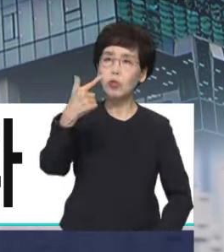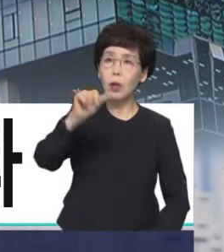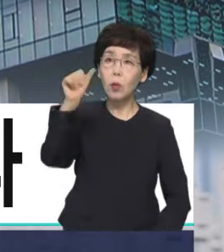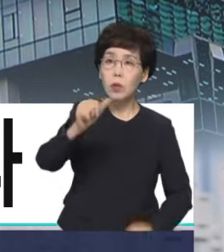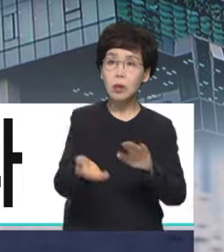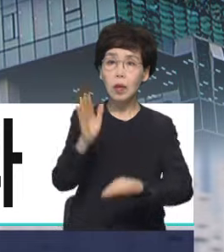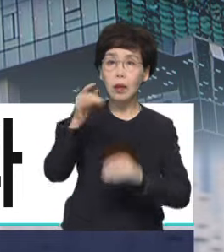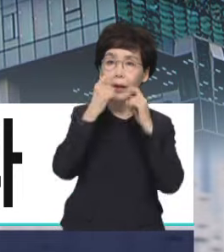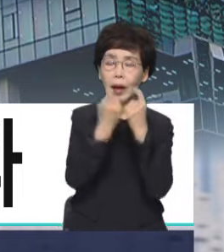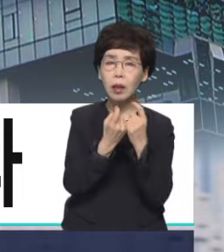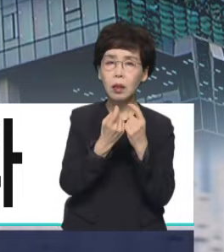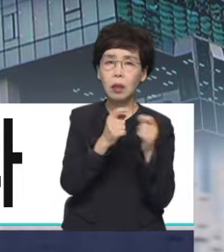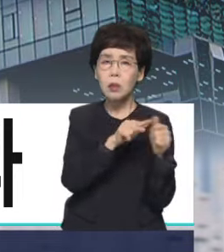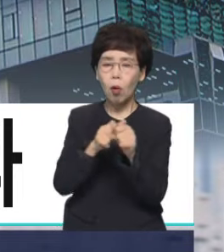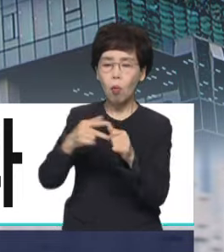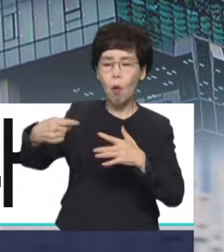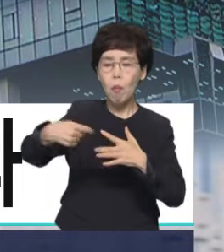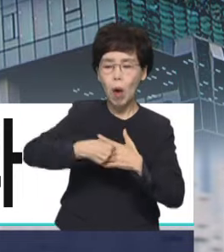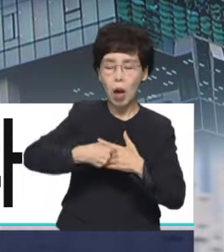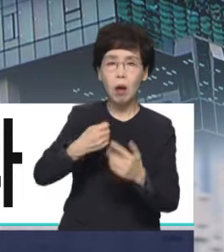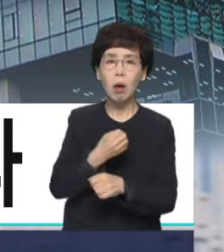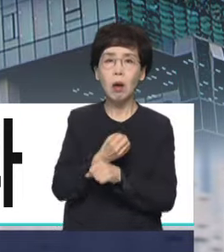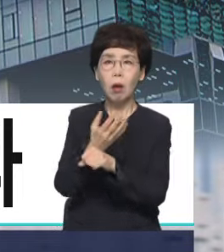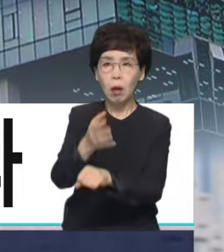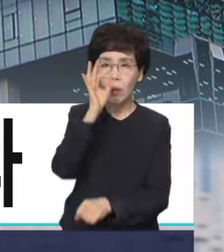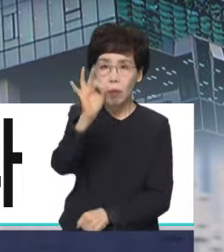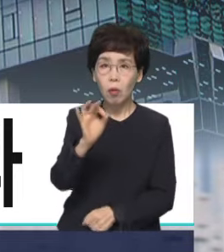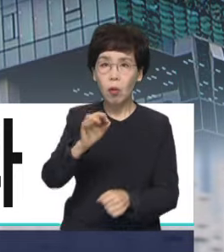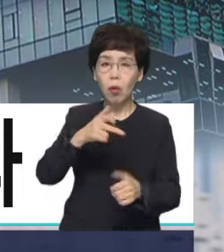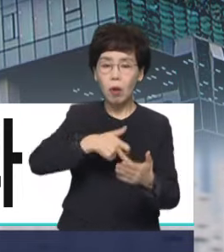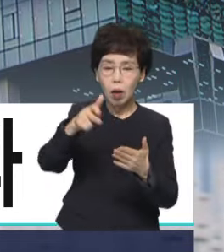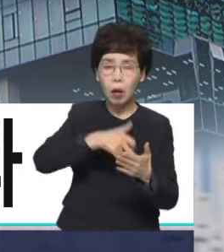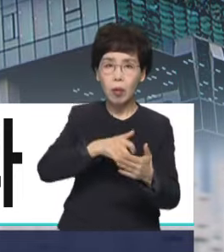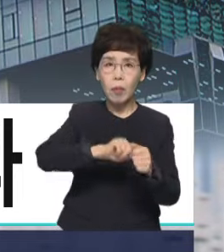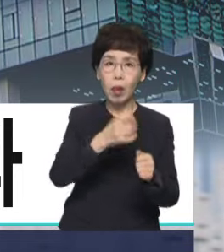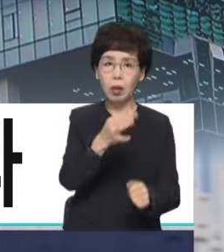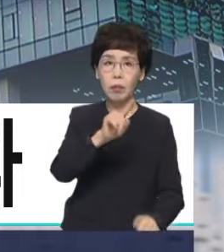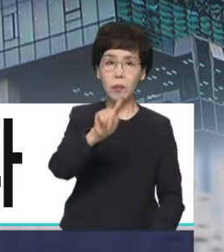것으로 보고 카카오에 과징금 151억 원을 부과했습니다.